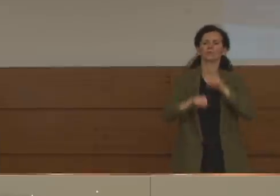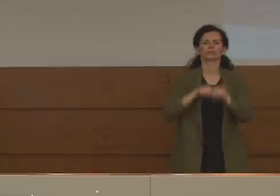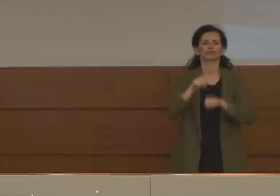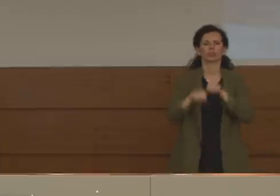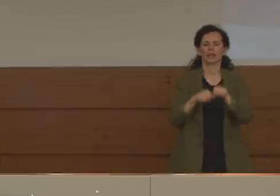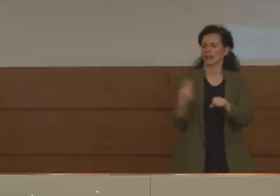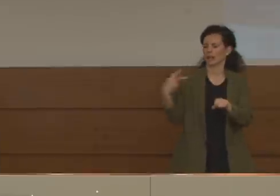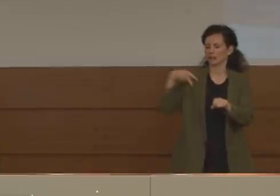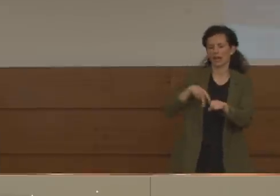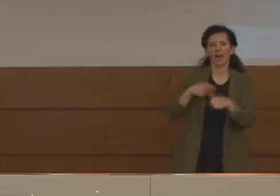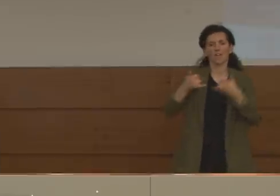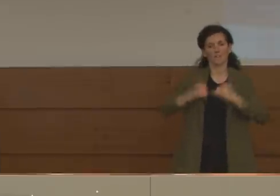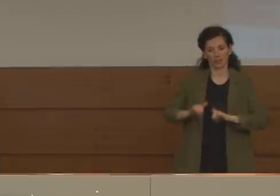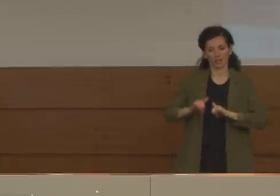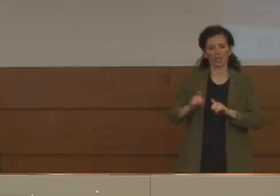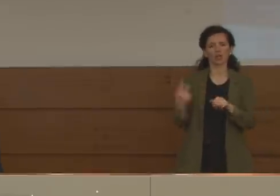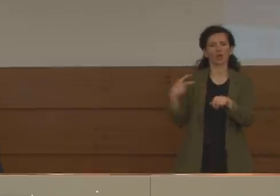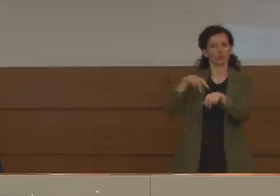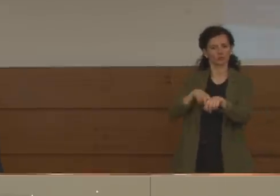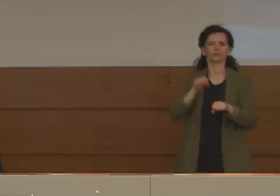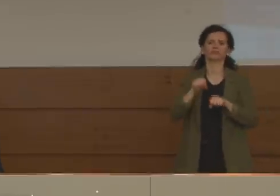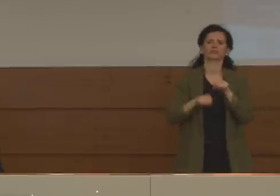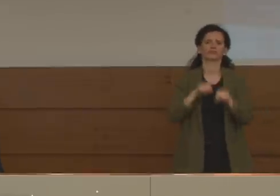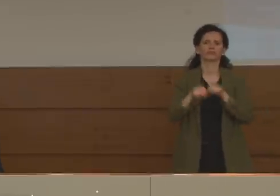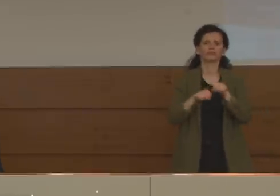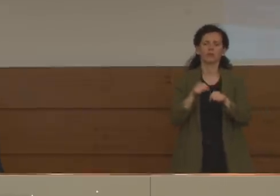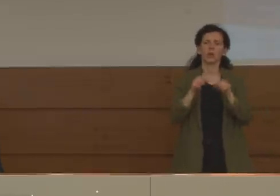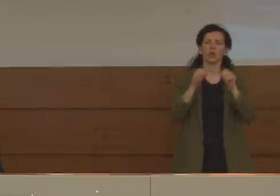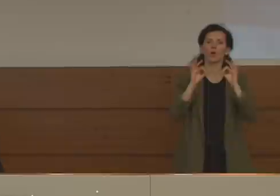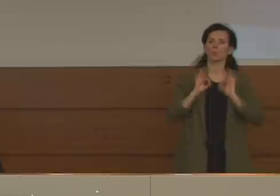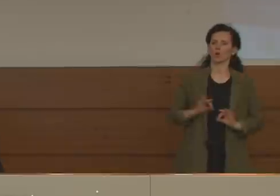o dalla Polizia di Stato, che stesse trasgredendo le norme. E cioè un appello